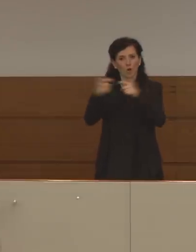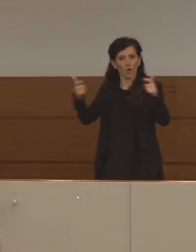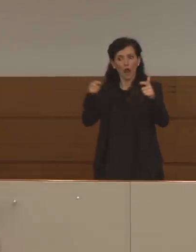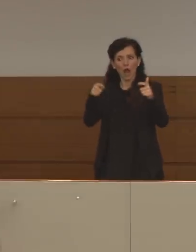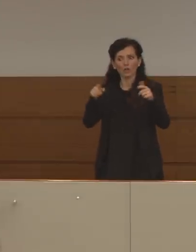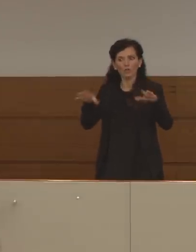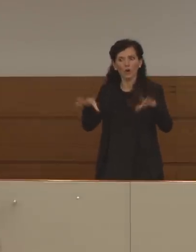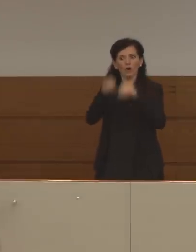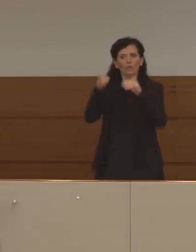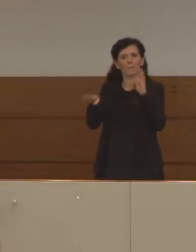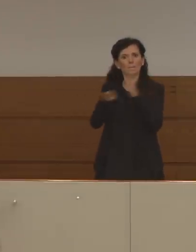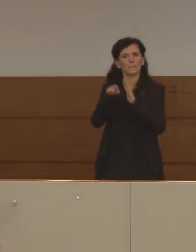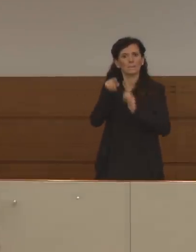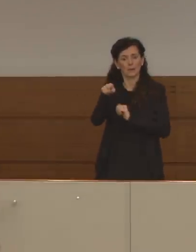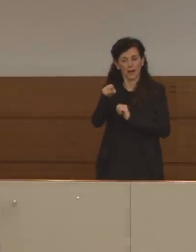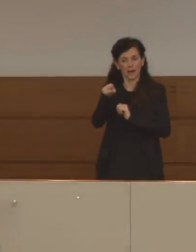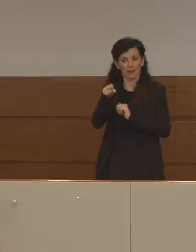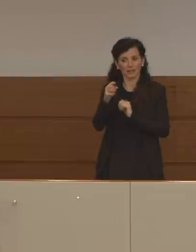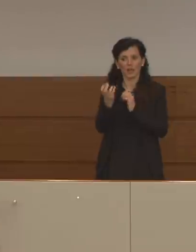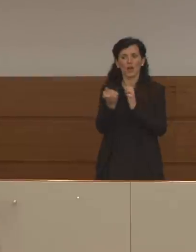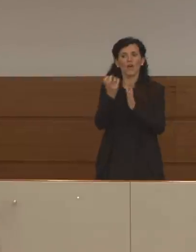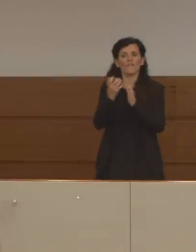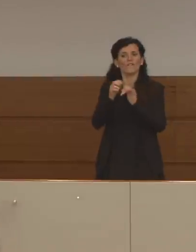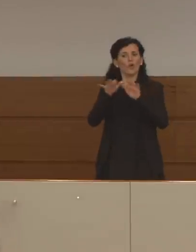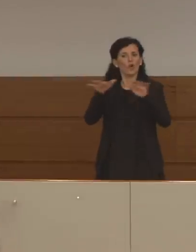dire focolaio epidemico è un'area dove c'è una concentrazione di casi